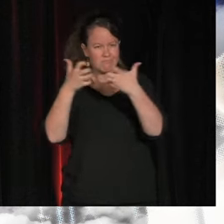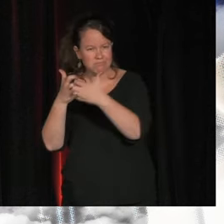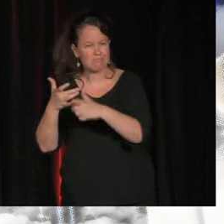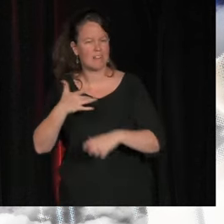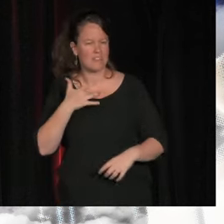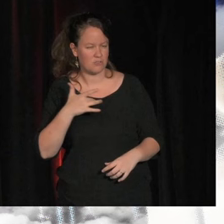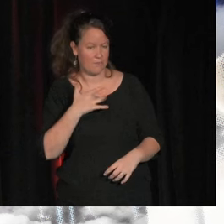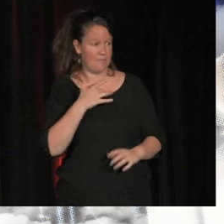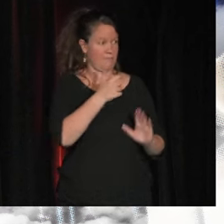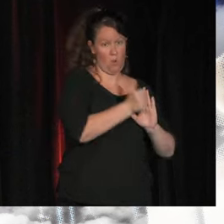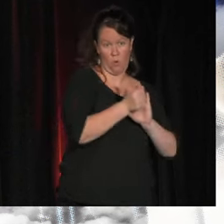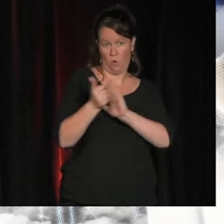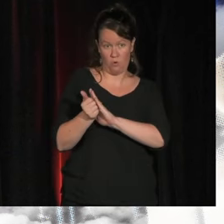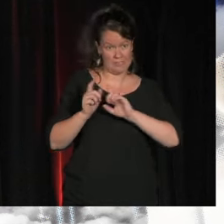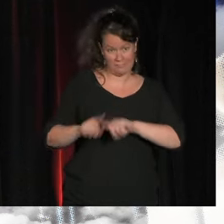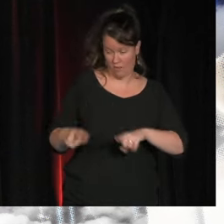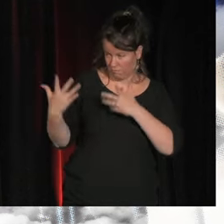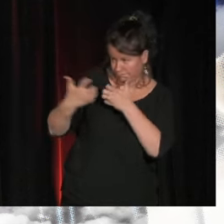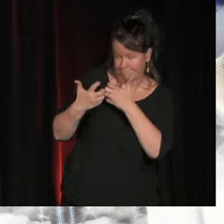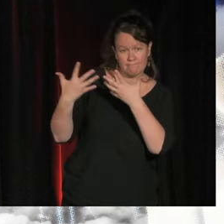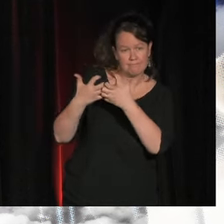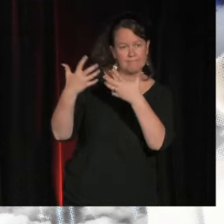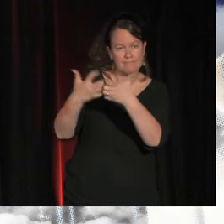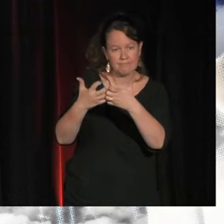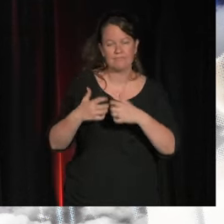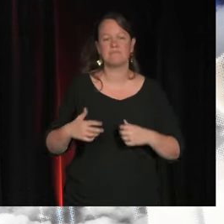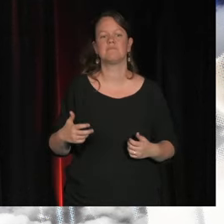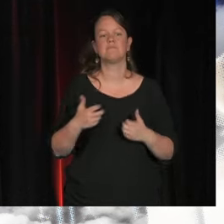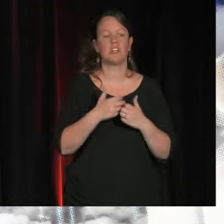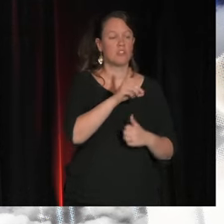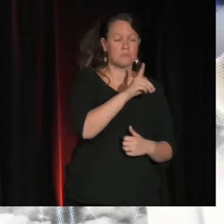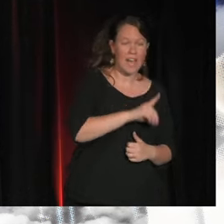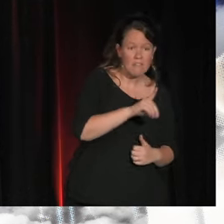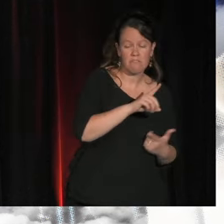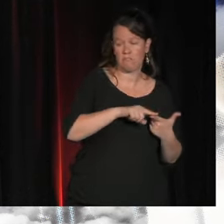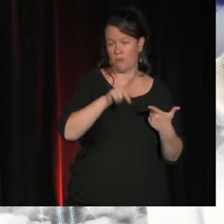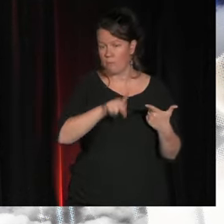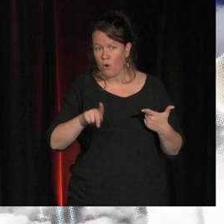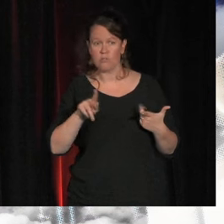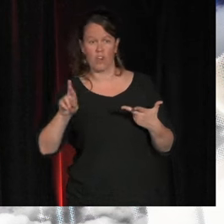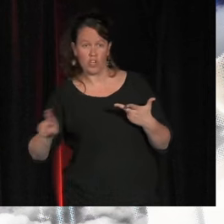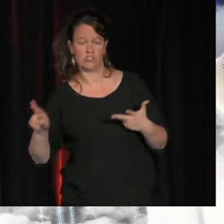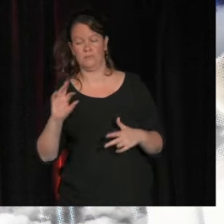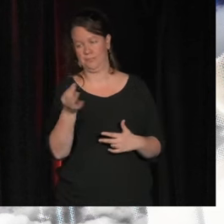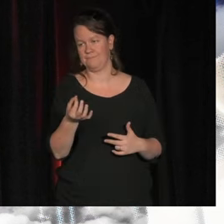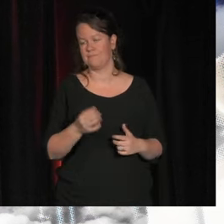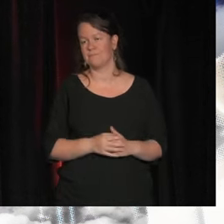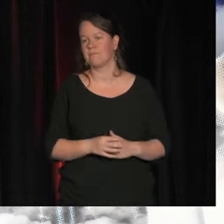différents dans ce côté pierre-feuille-ciseaux. C'est cette histoire de dive, poke et rush. C'est ça. Dans les stratégies, par exemple, il y avait dive.